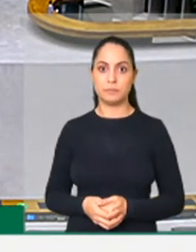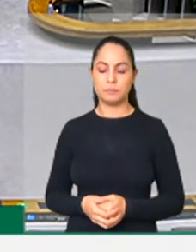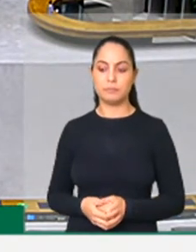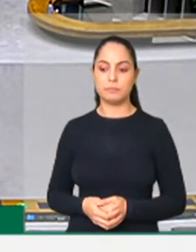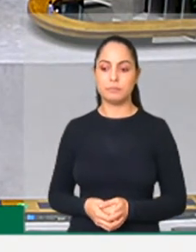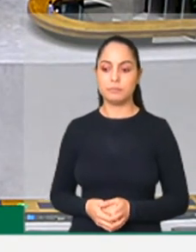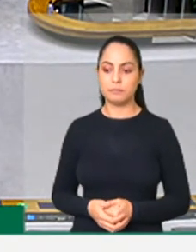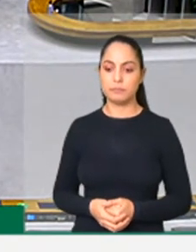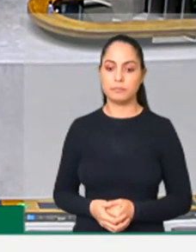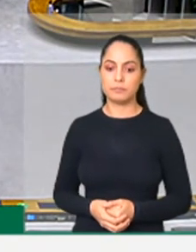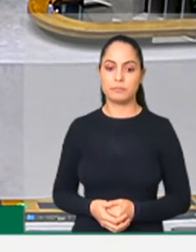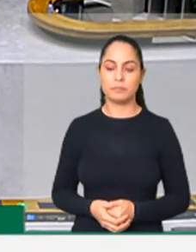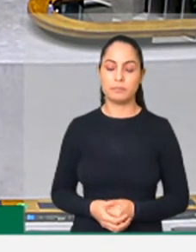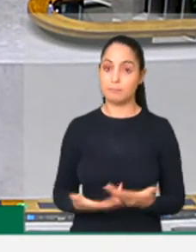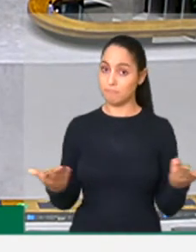ESSA MP NÃO TEM URGÊNCIA CONSTITUCIONAL E, NO MÉRITO,